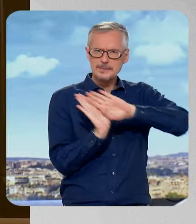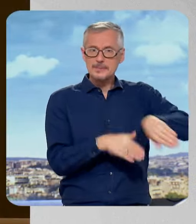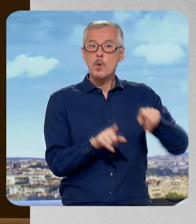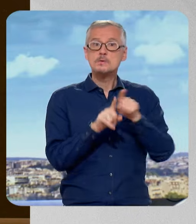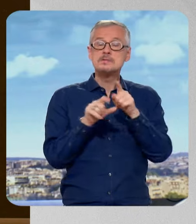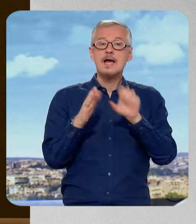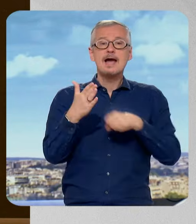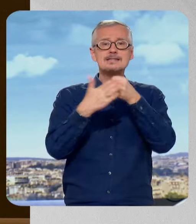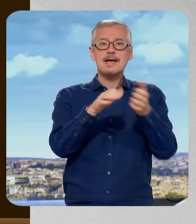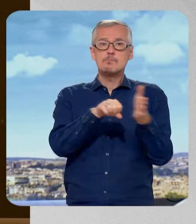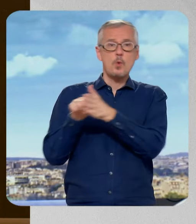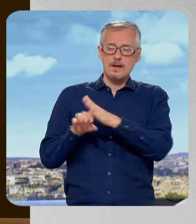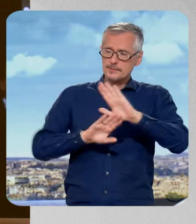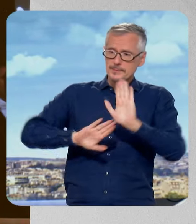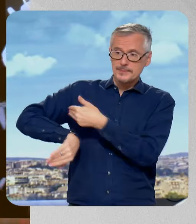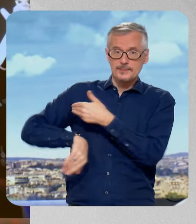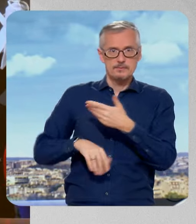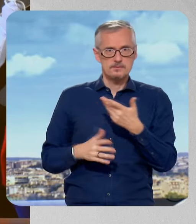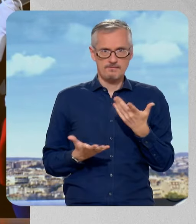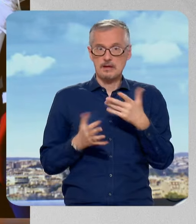C.Delga: Nous devons avoir une lisibilité en politique,